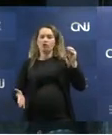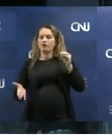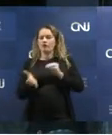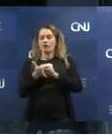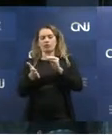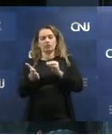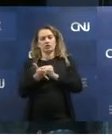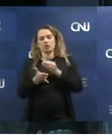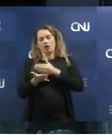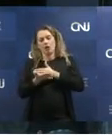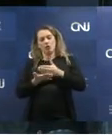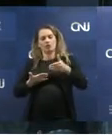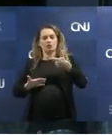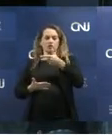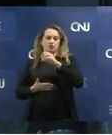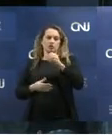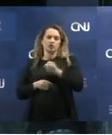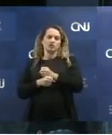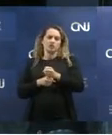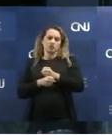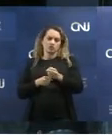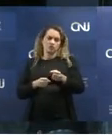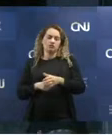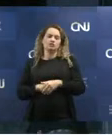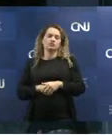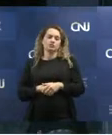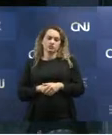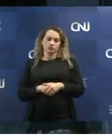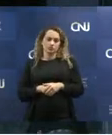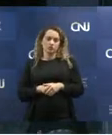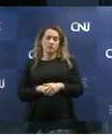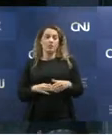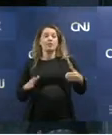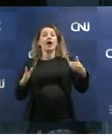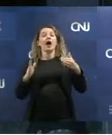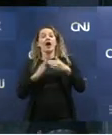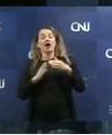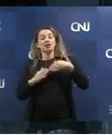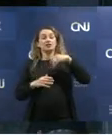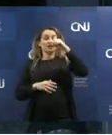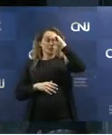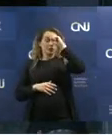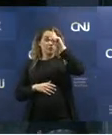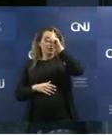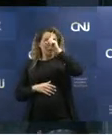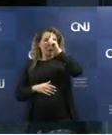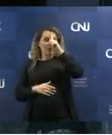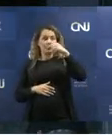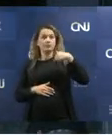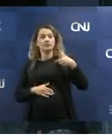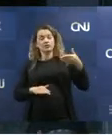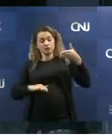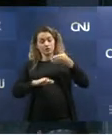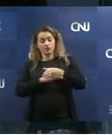Aliás, nunca faltei em nenhuma sessão de julgamento. Até no hospital eu fiz uma sessão de julgamento aqui no CNJ